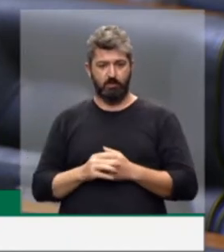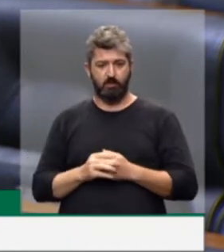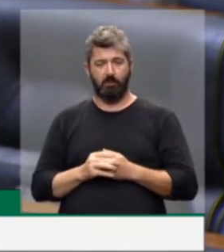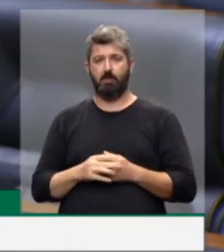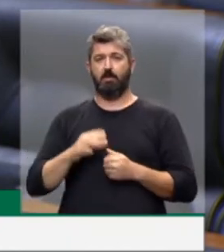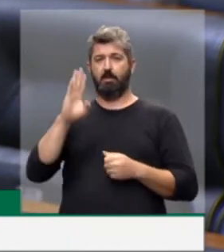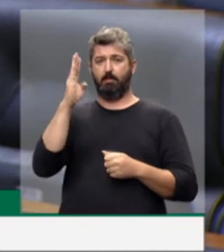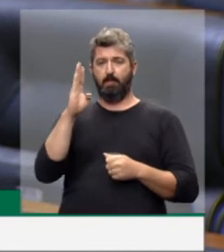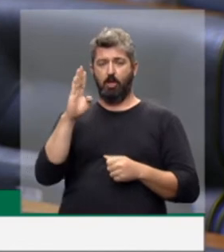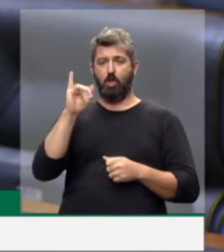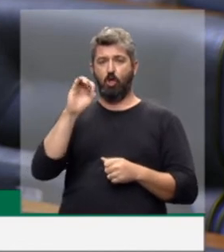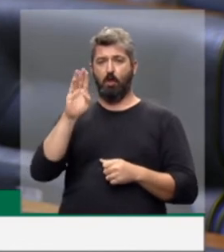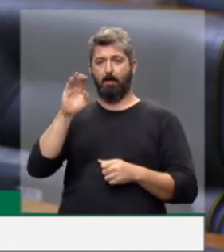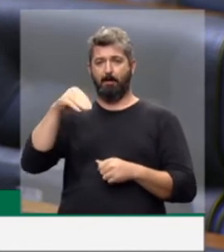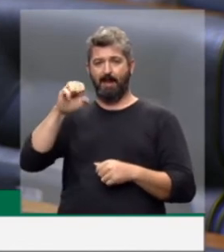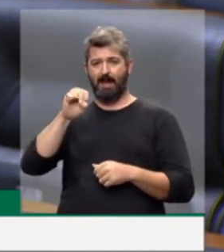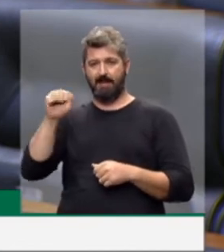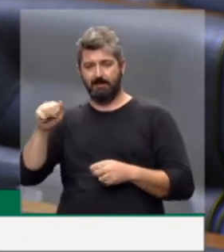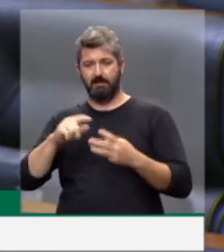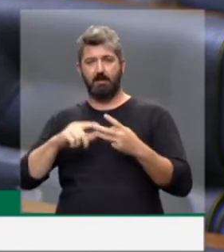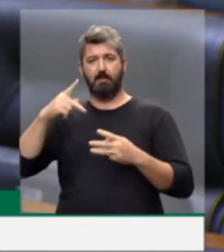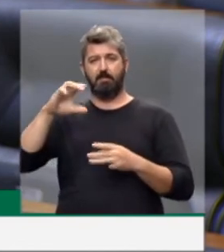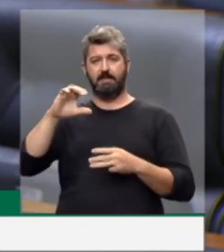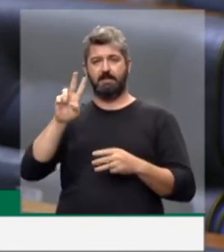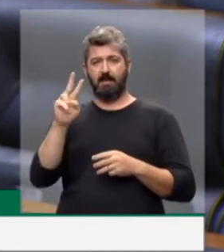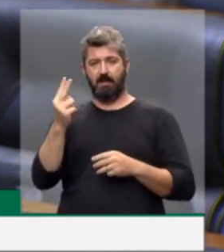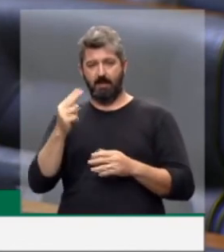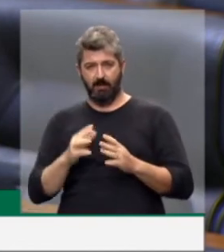SEMPRE DEFENDEU AS ENERGIAS RENOVÁVEIS, QUANTOS ANOS ESTAMOS TRABALHANDO PELA ENERGIA SOLAR, EÓ LICA,